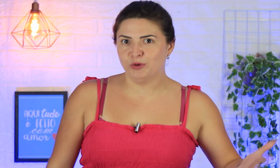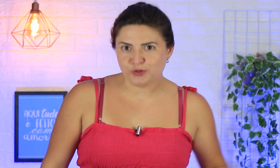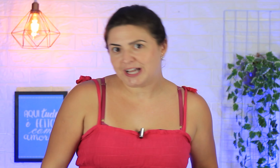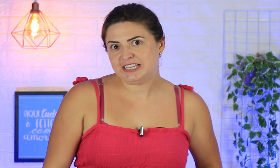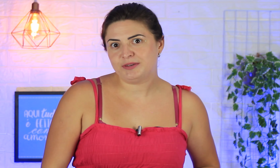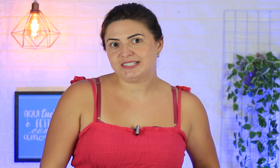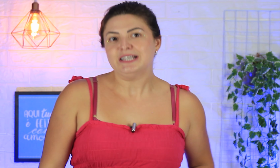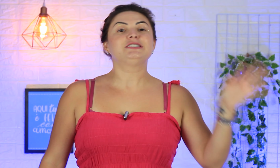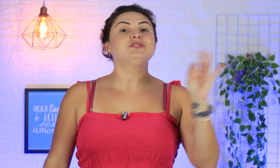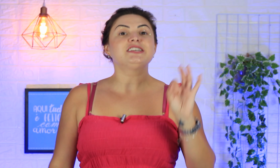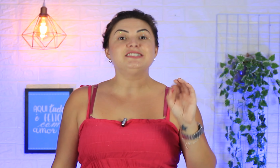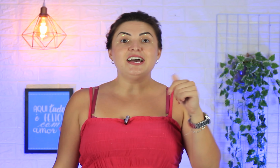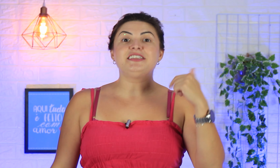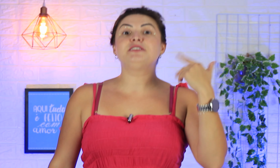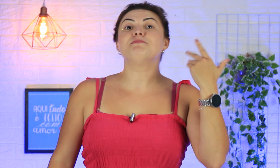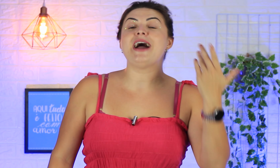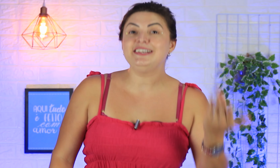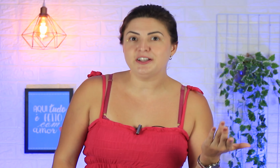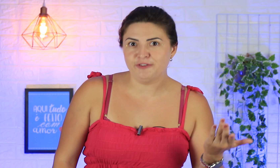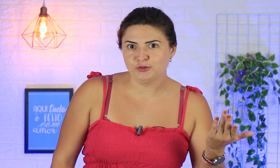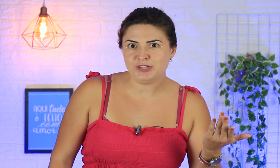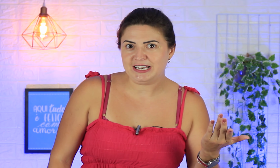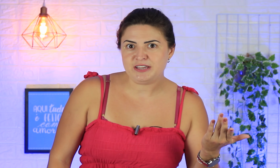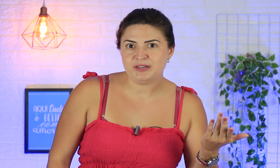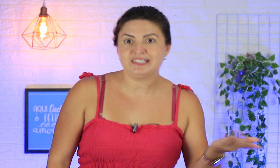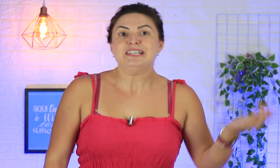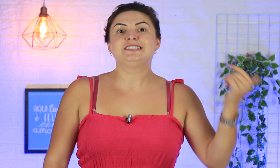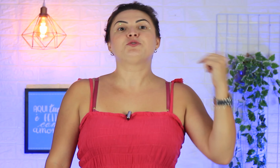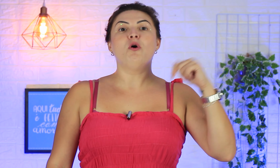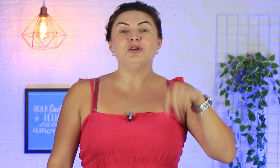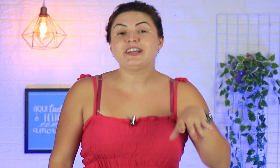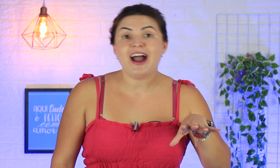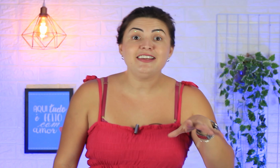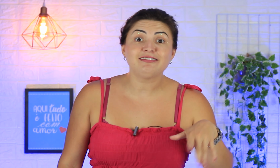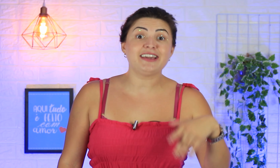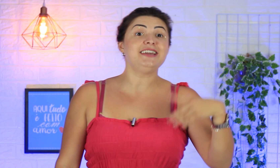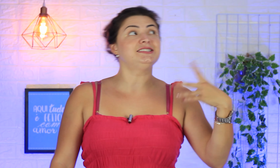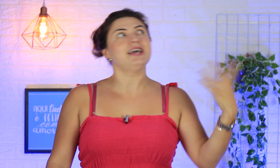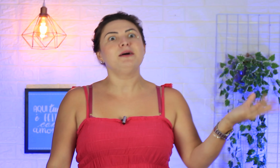mundo da libras mas se você quiser ir mais a fundo na libras se comunicar e até quem sabe